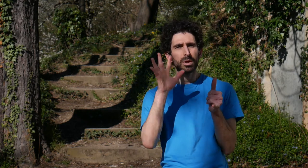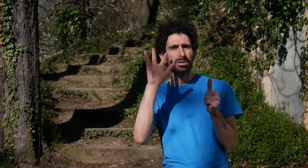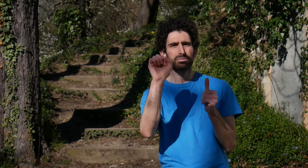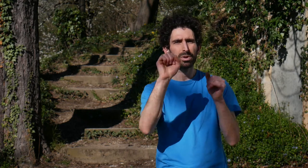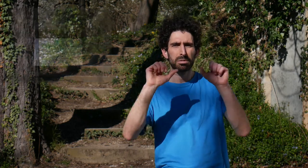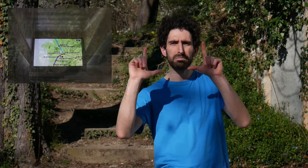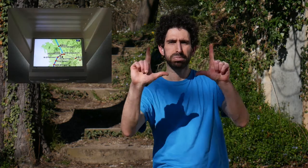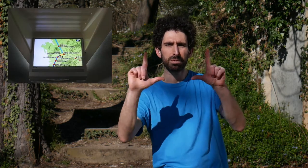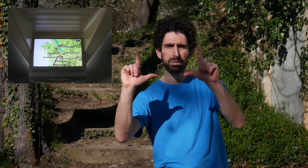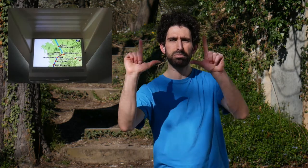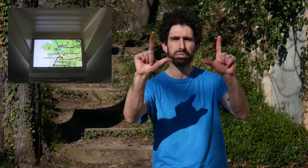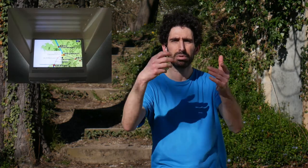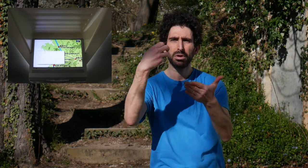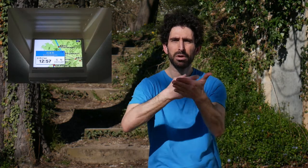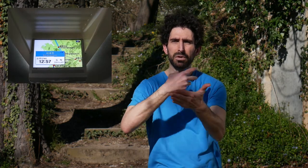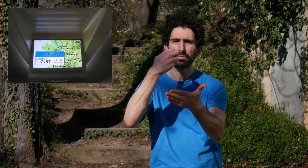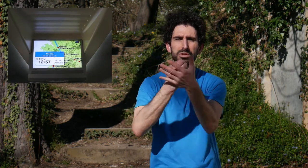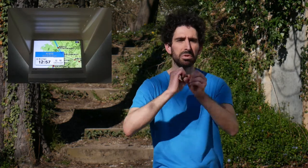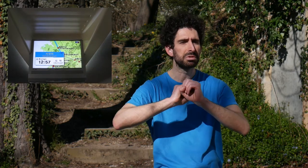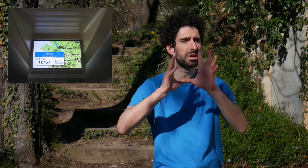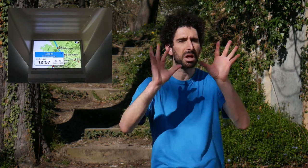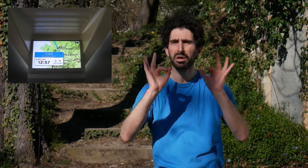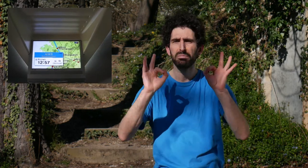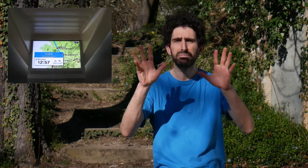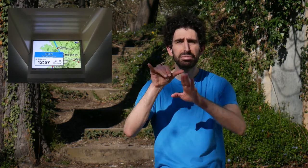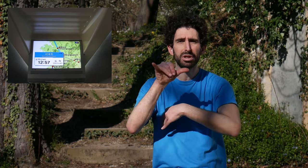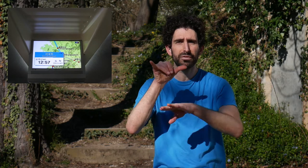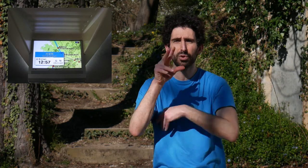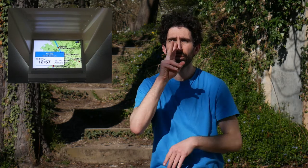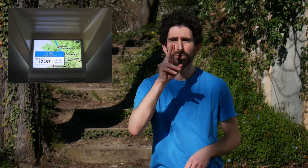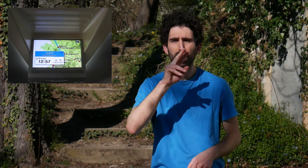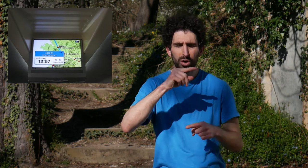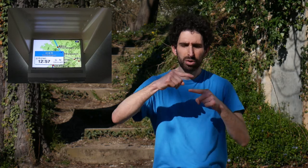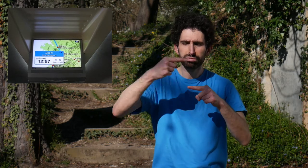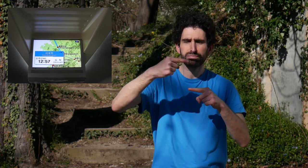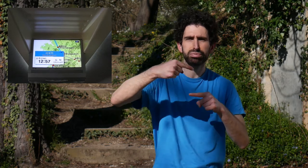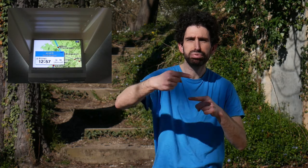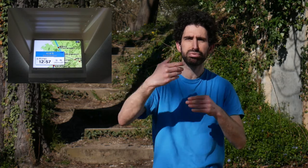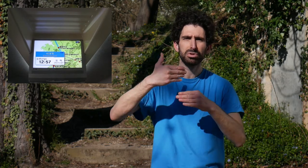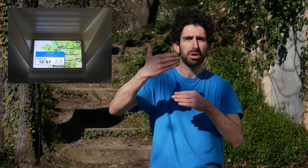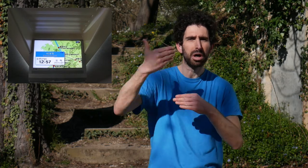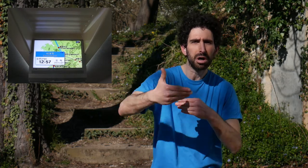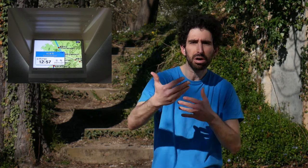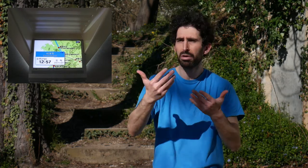et je vois deux écrans. Ils délivrent des informations claires, un peu comme dans un avion, c'est marrant, sur les arrêts suivants.